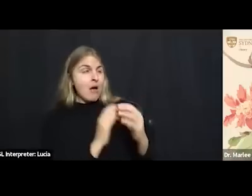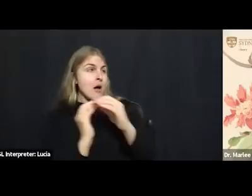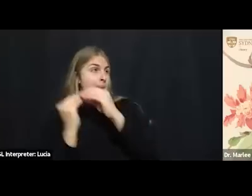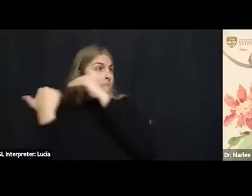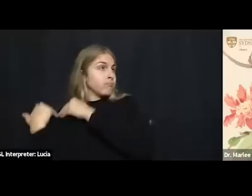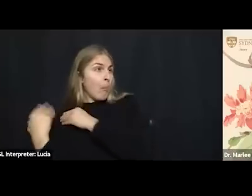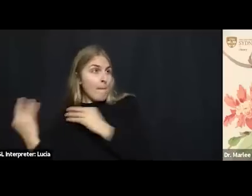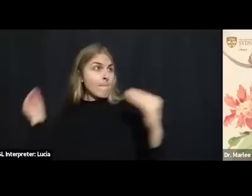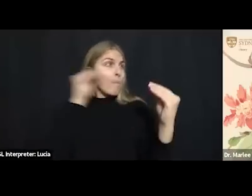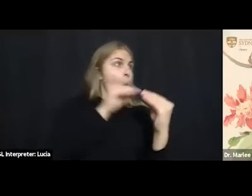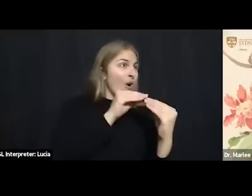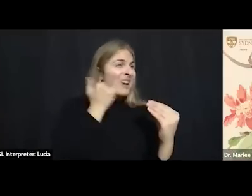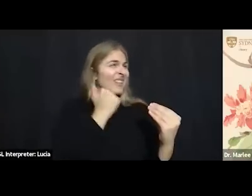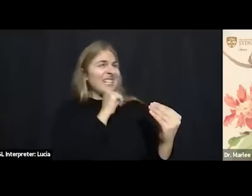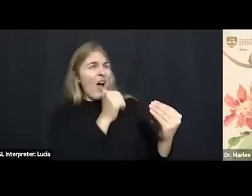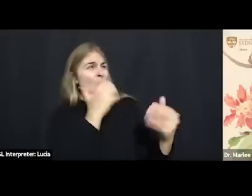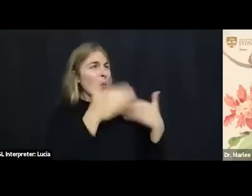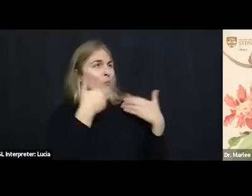o no cumple con las expectativas.